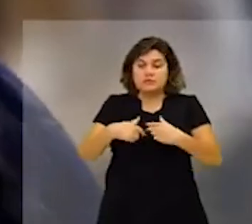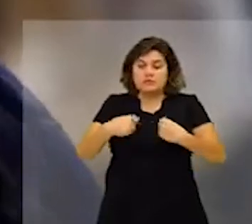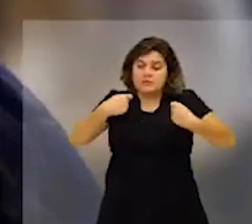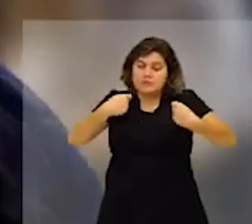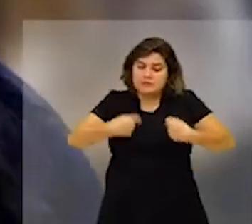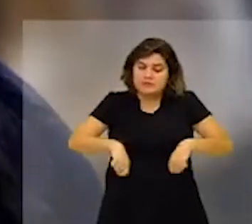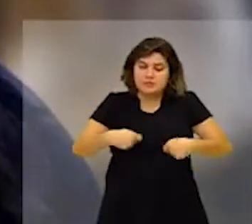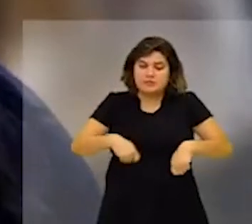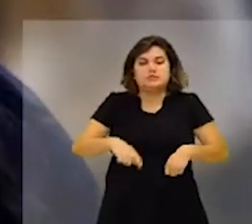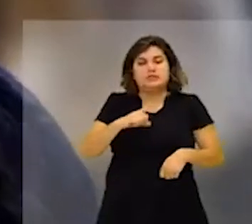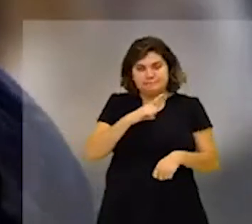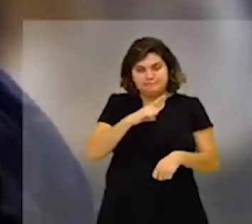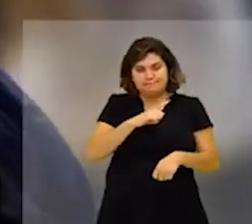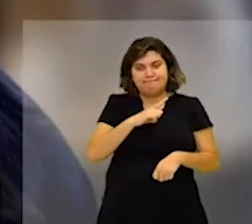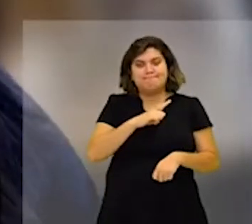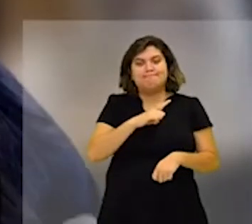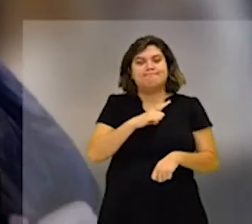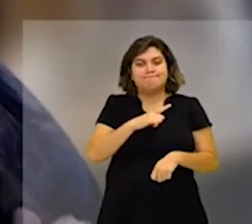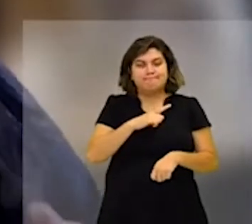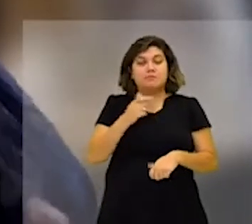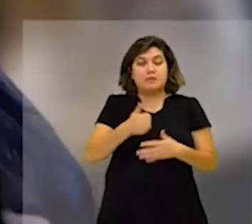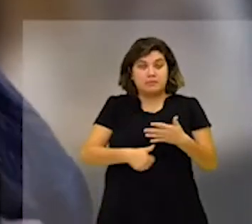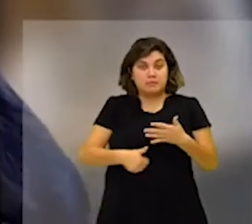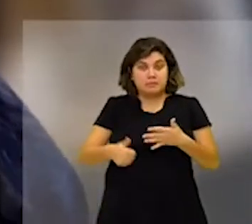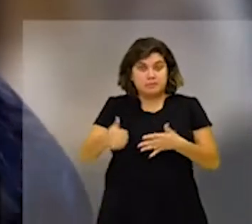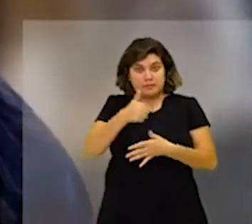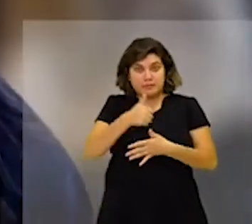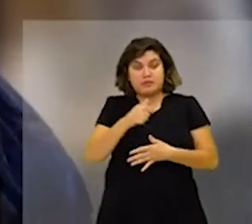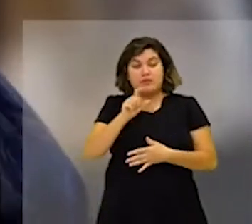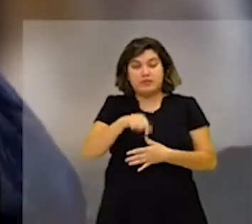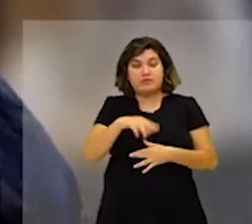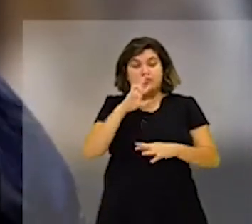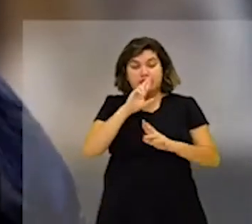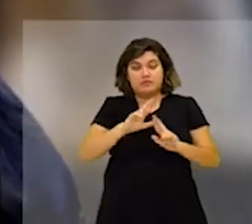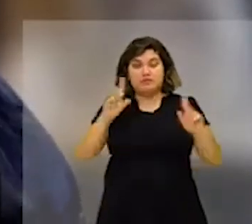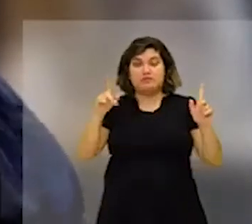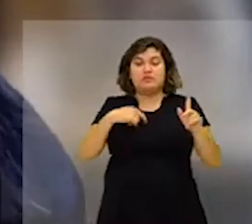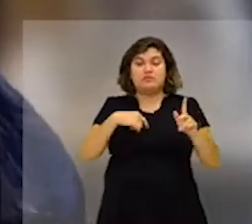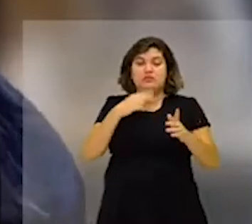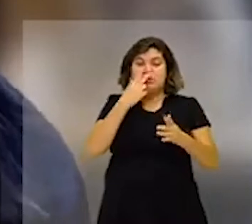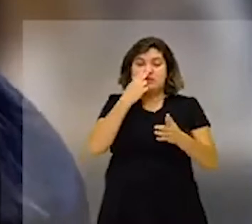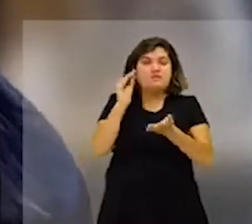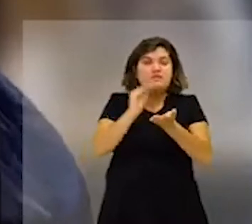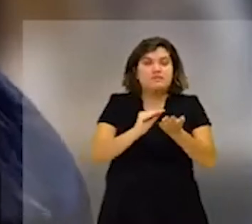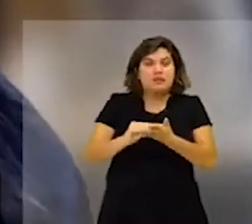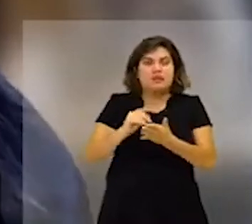direito um privilégio entretanto ao contrário da carência e sobretudo do direito é aquilo